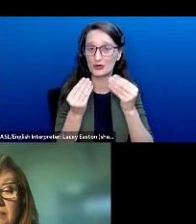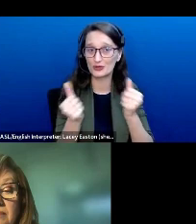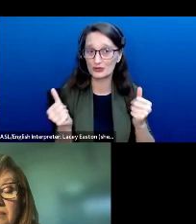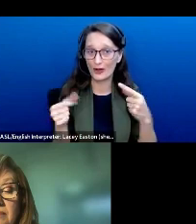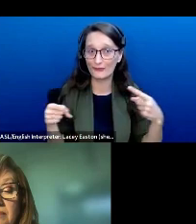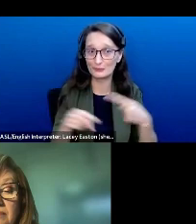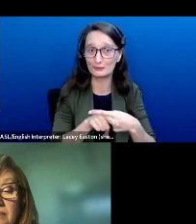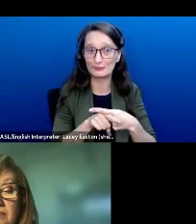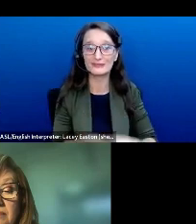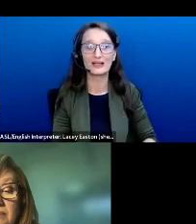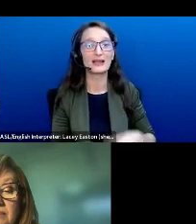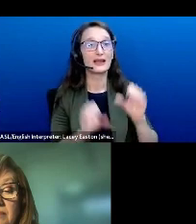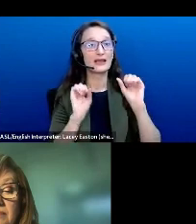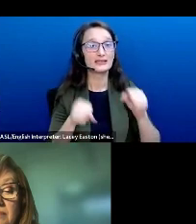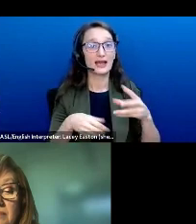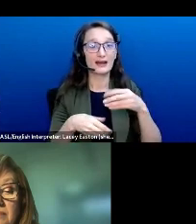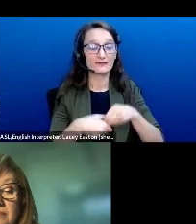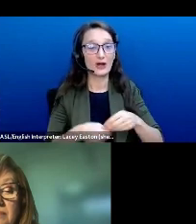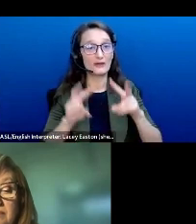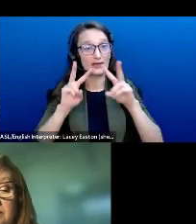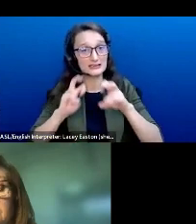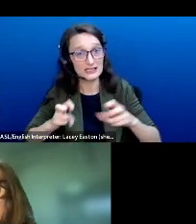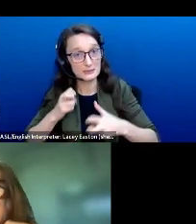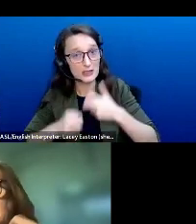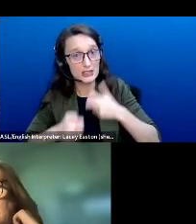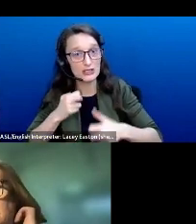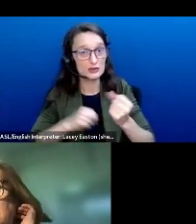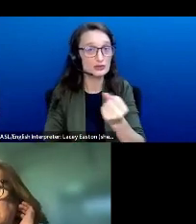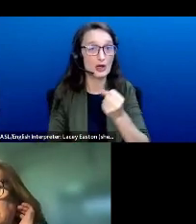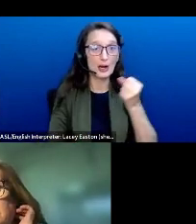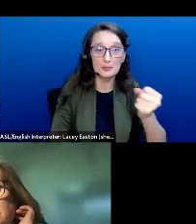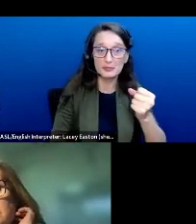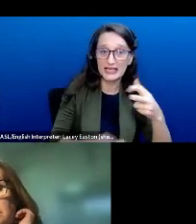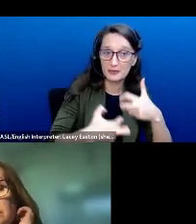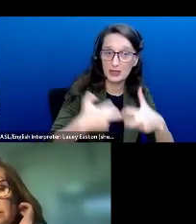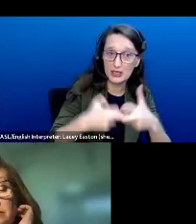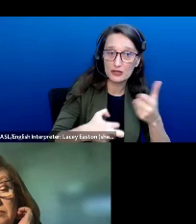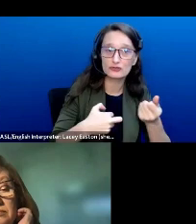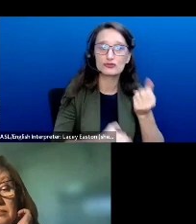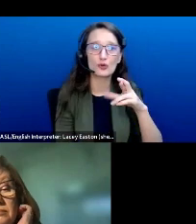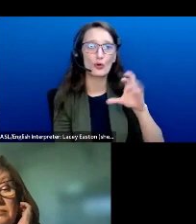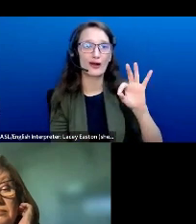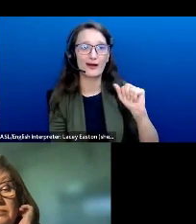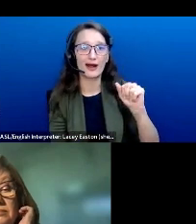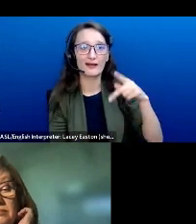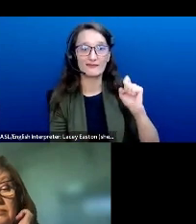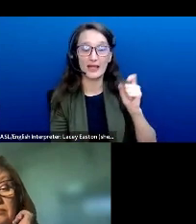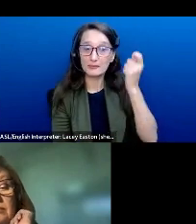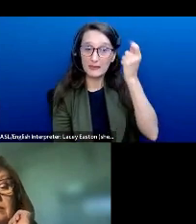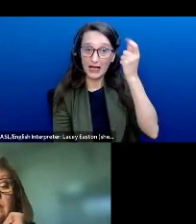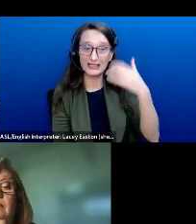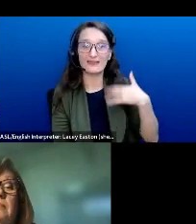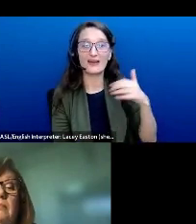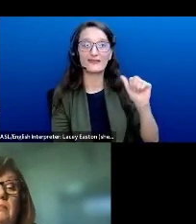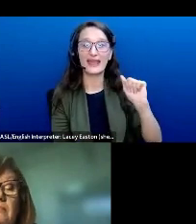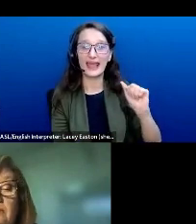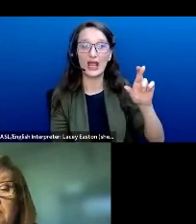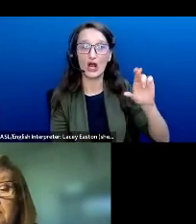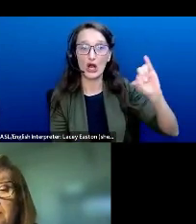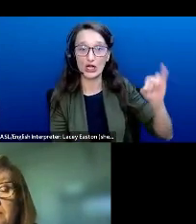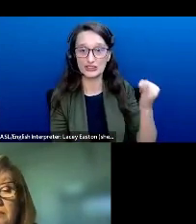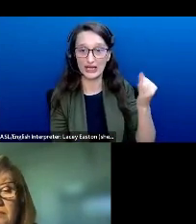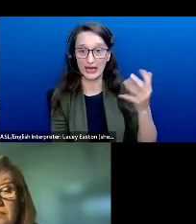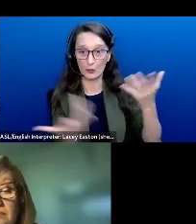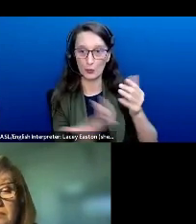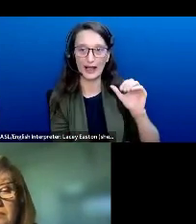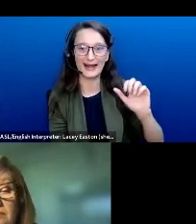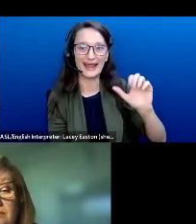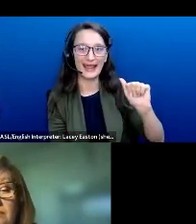ubicaciones de evaluación o FAPE. Lo dirige un juez de derecho administrativo o ALJ. Los padres y los distritos pueden traer